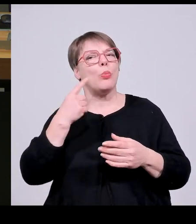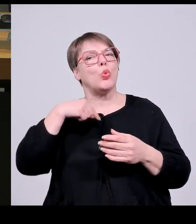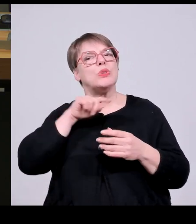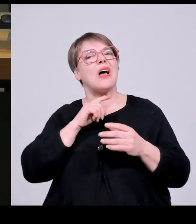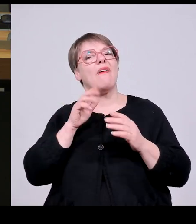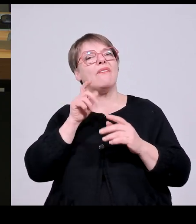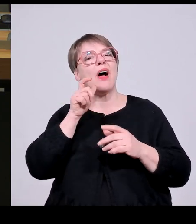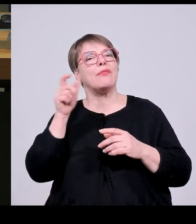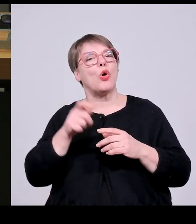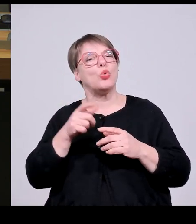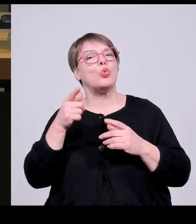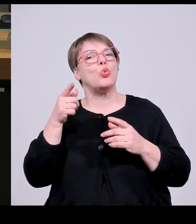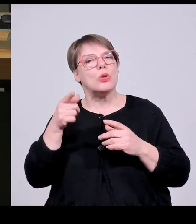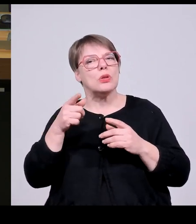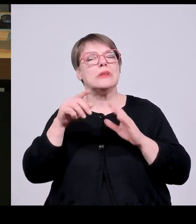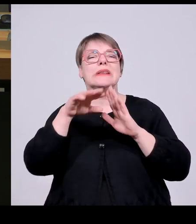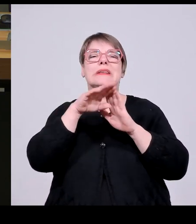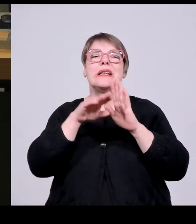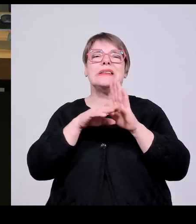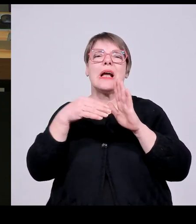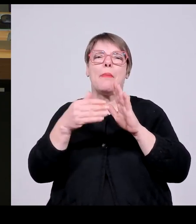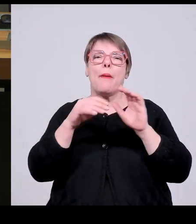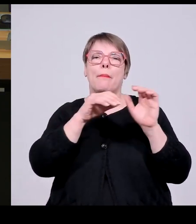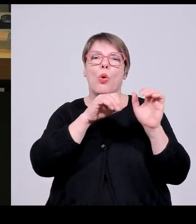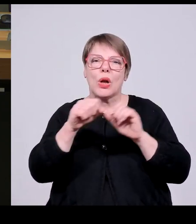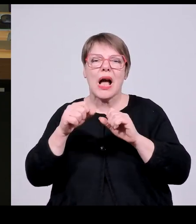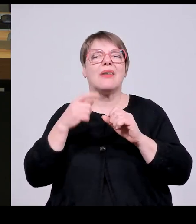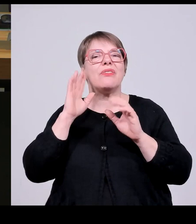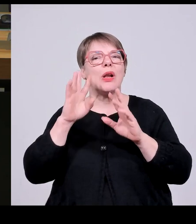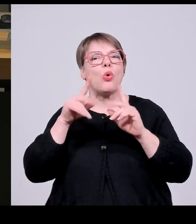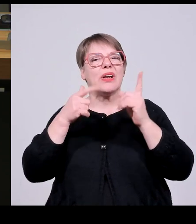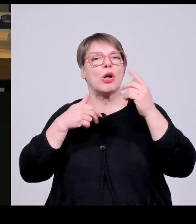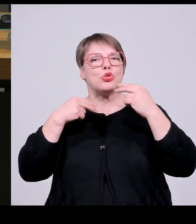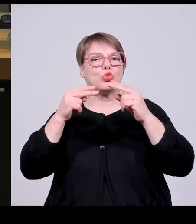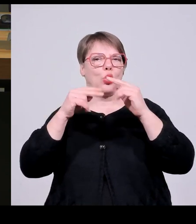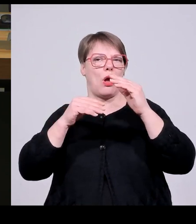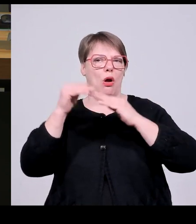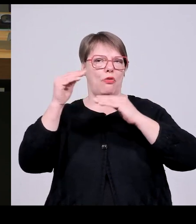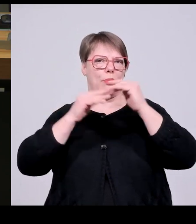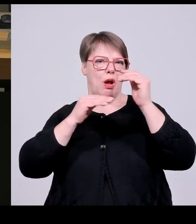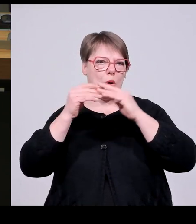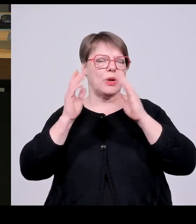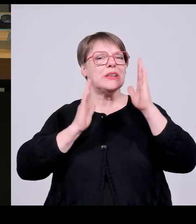Das entscheidet sich nicht nur nach Mehrheiten in den BVVen, sondern selbstverständlich auch nach der Zusammensetzung der Bezirksämte.